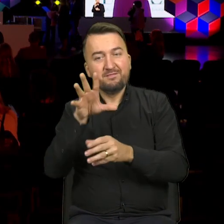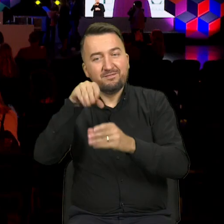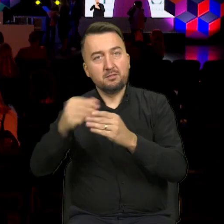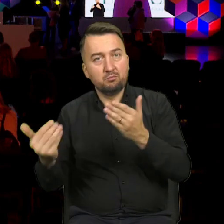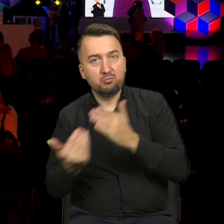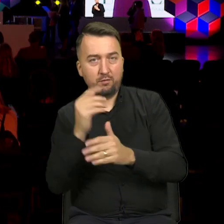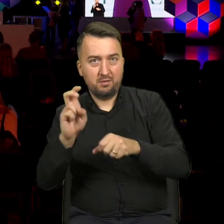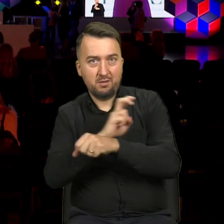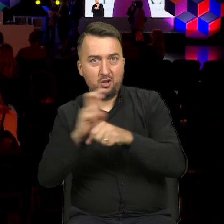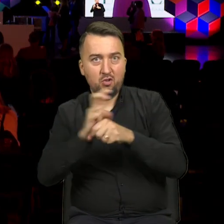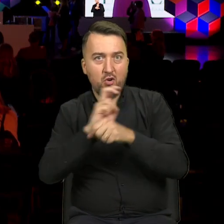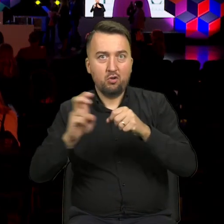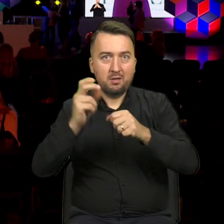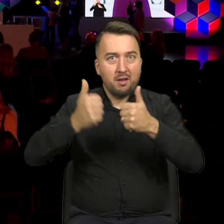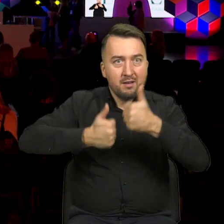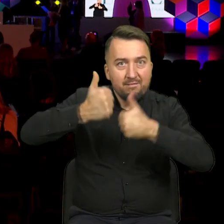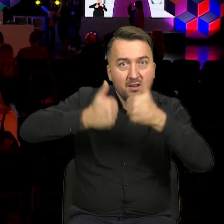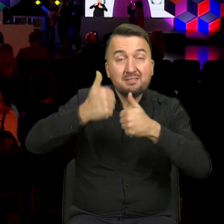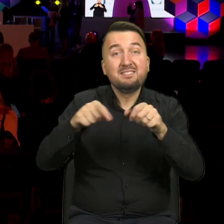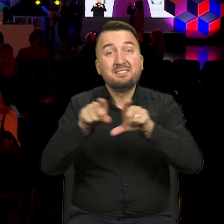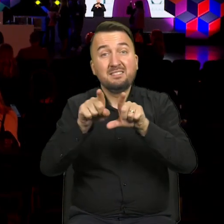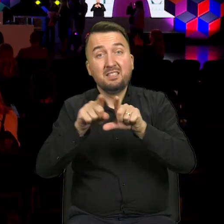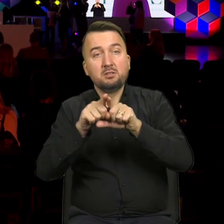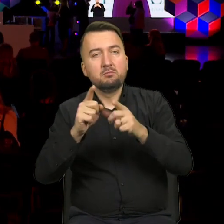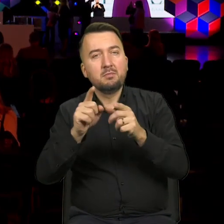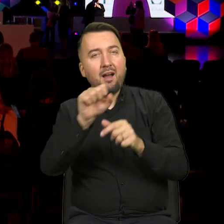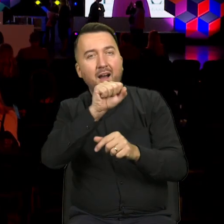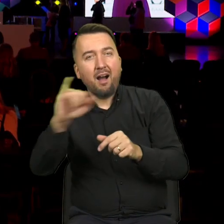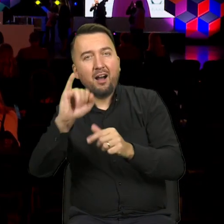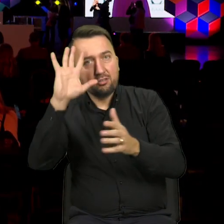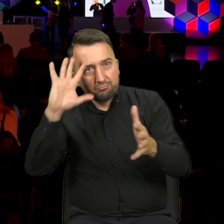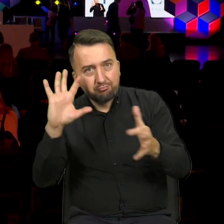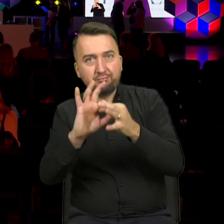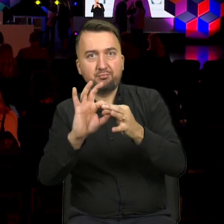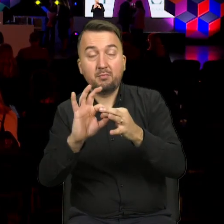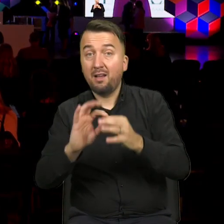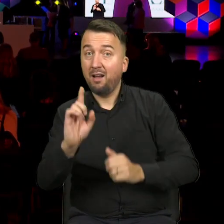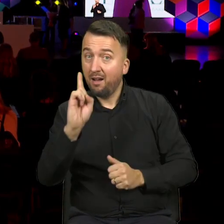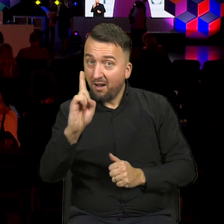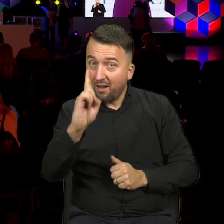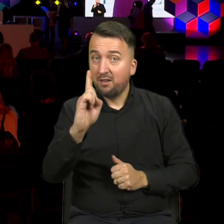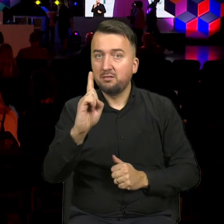grywalizacje i narzędzia w obszarze sztucznej inteligencji z jednak niezastąpionym kontaktem